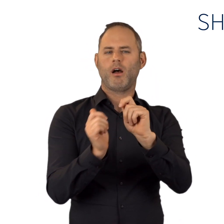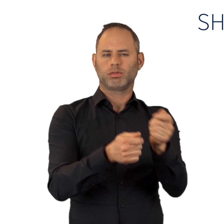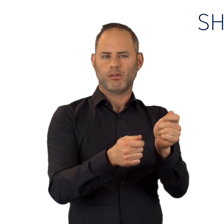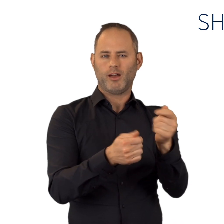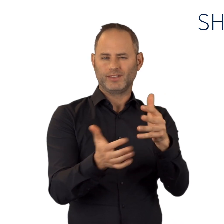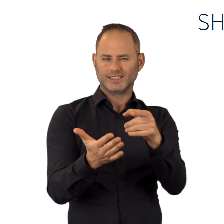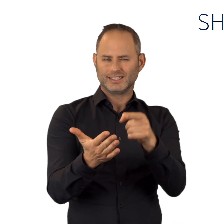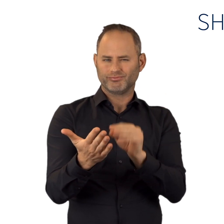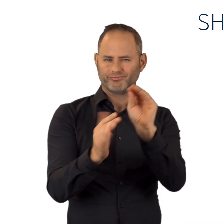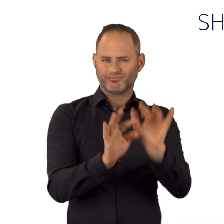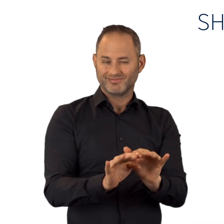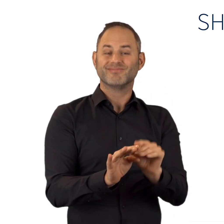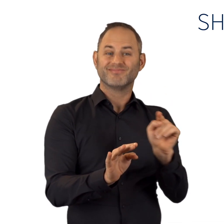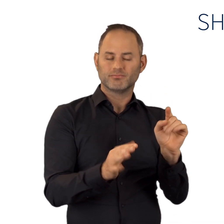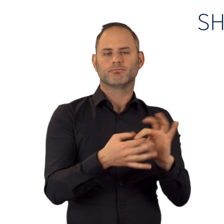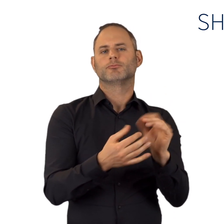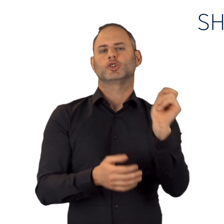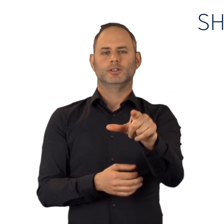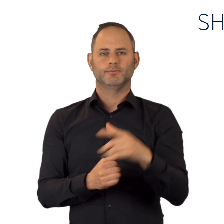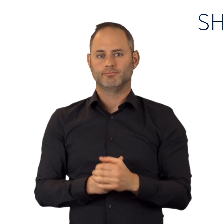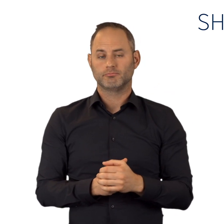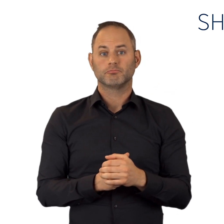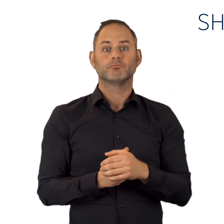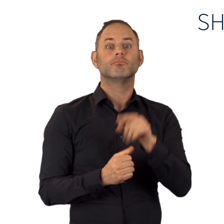eine zustellfähige Adresse angegeben wurde.